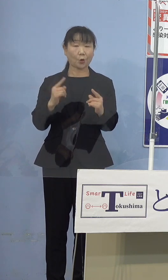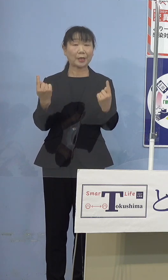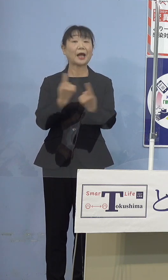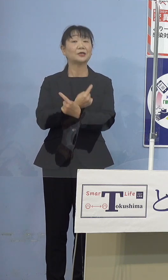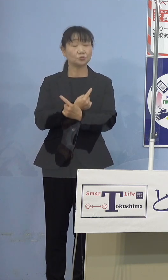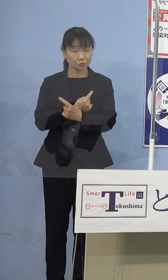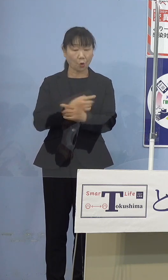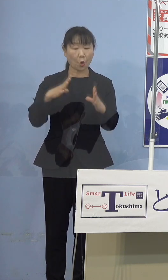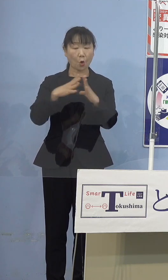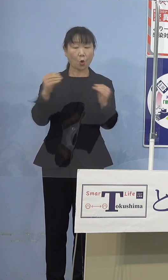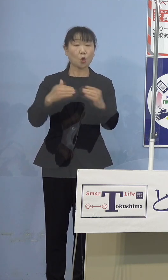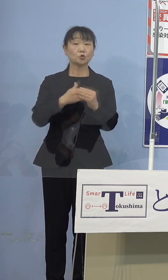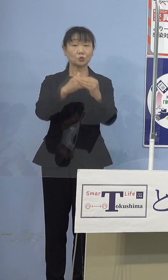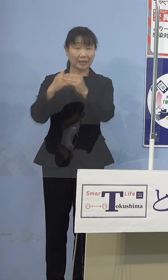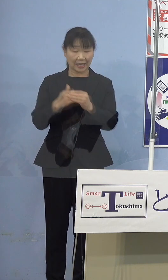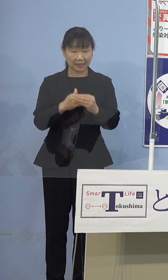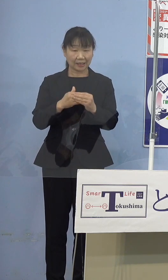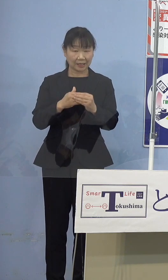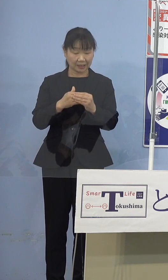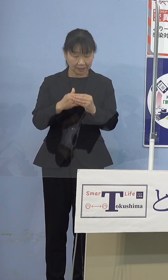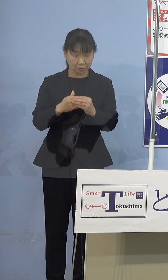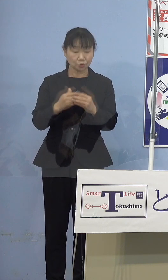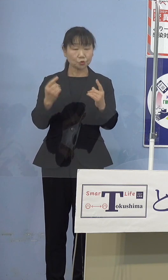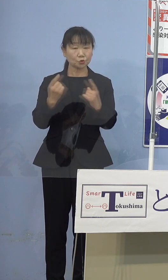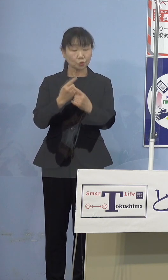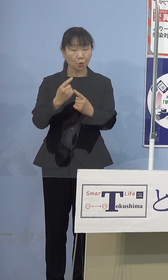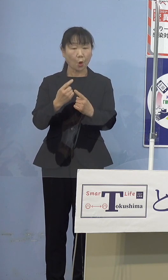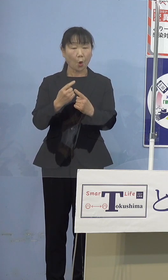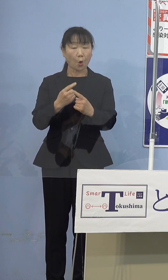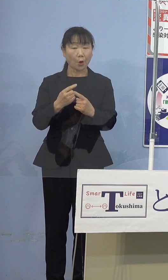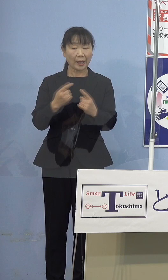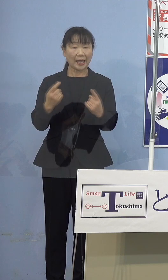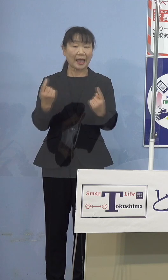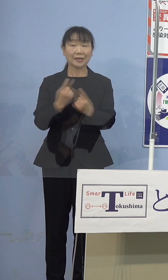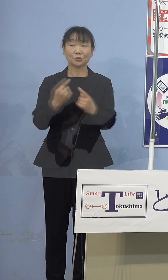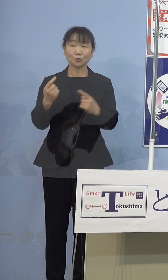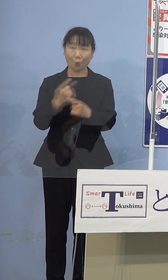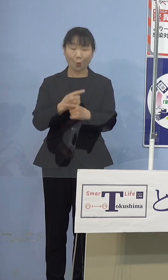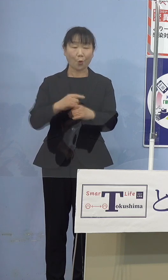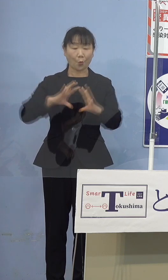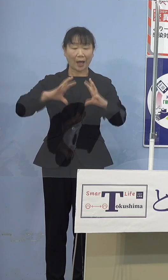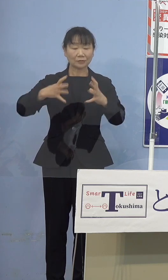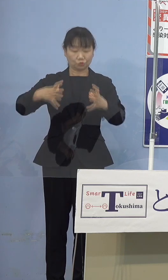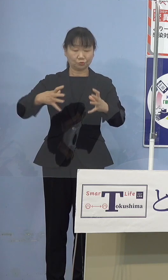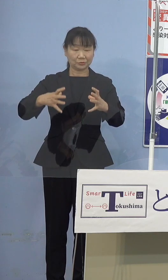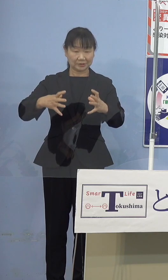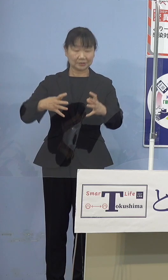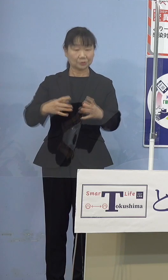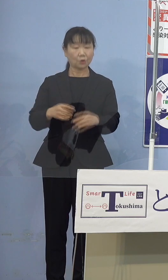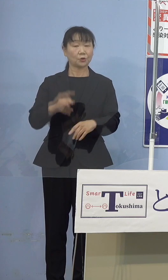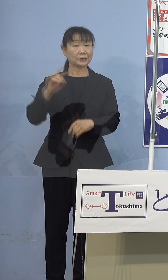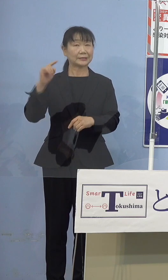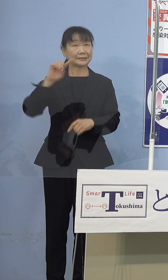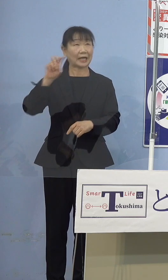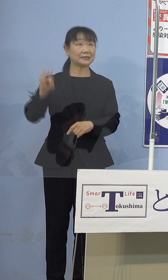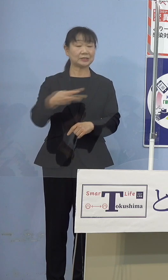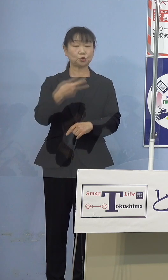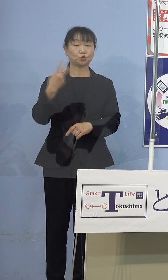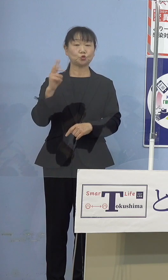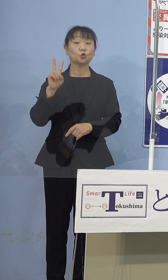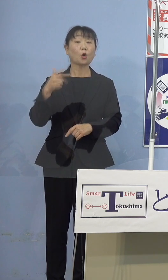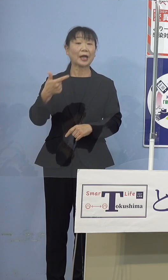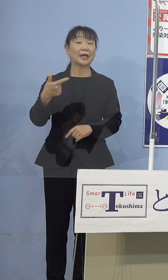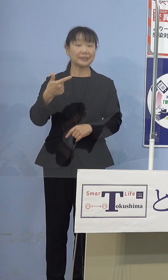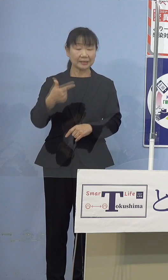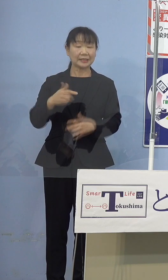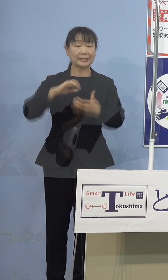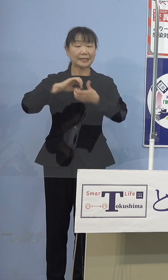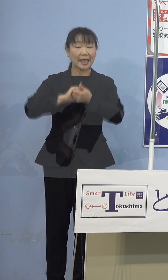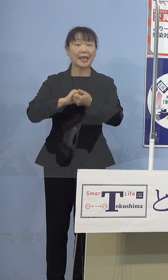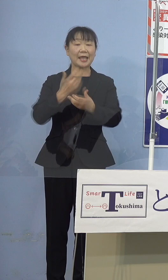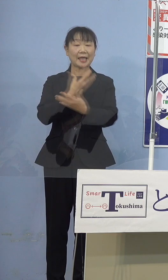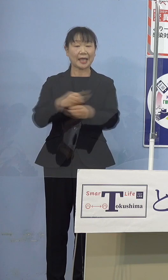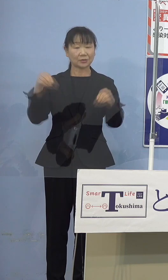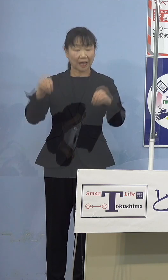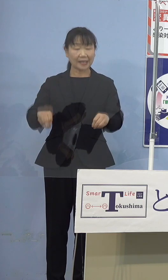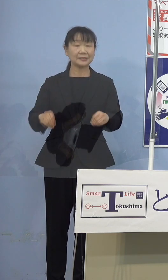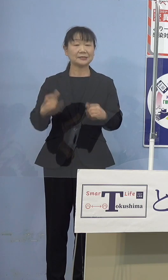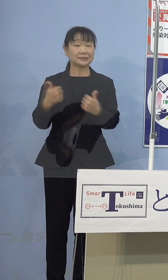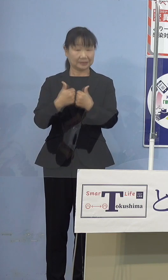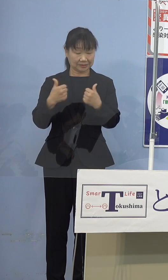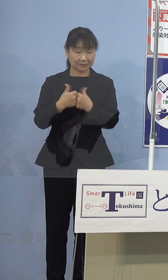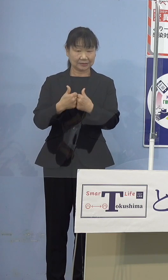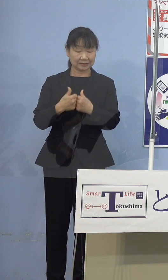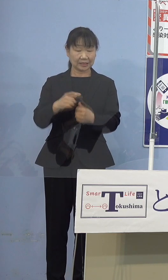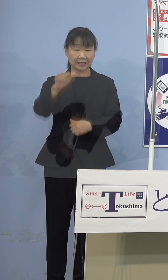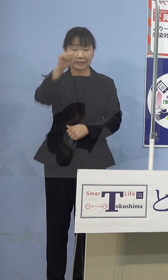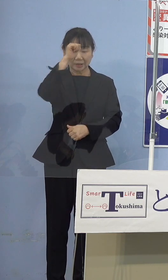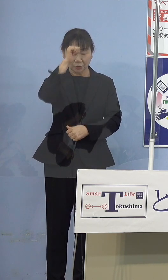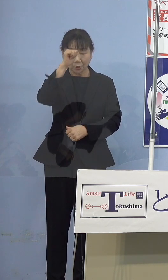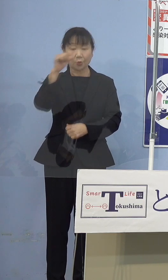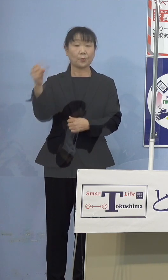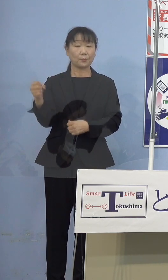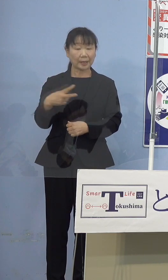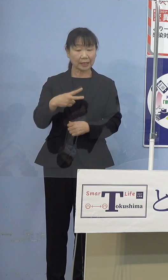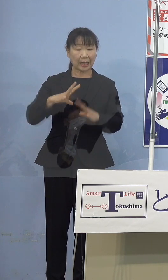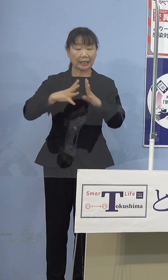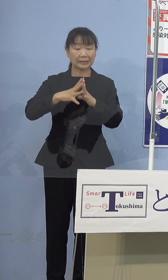国連気候変動枠組条約第26回締約国会議では インドをはじめ世界各国が